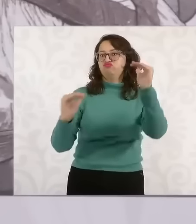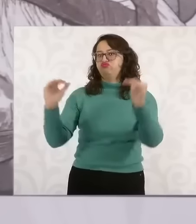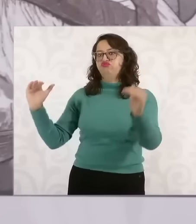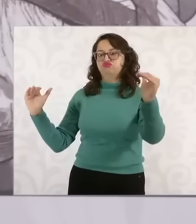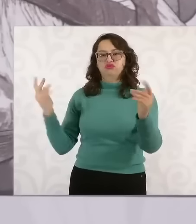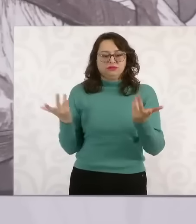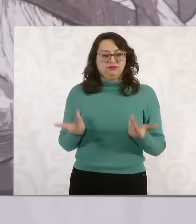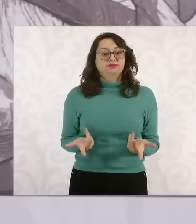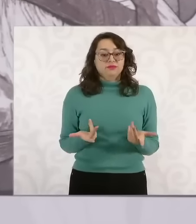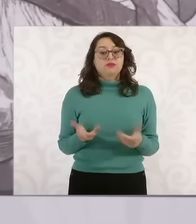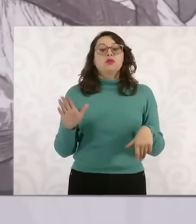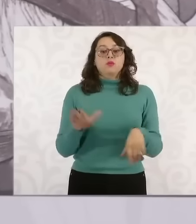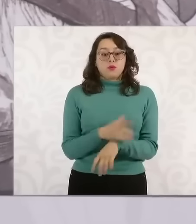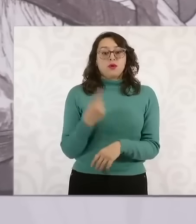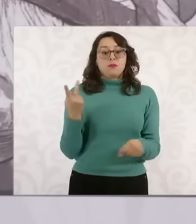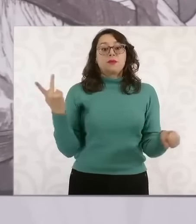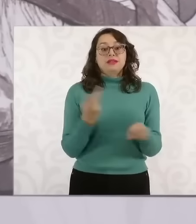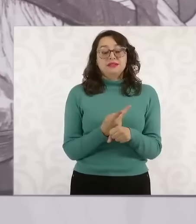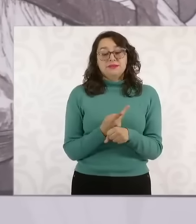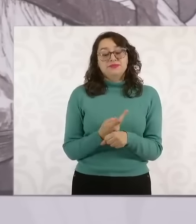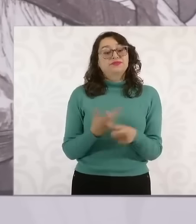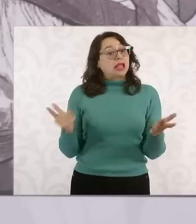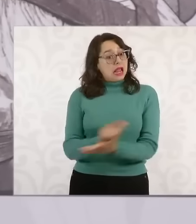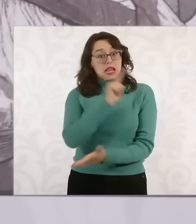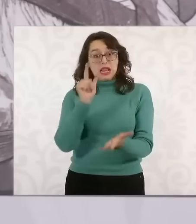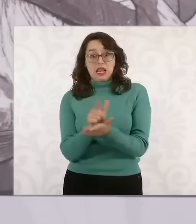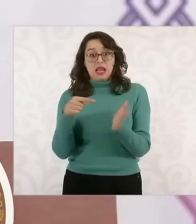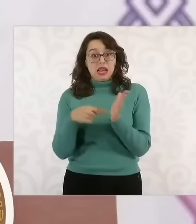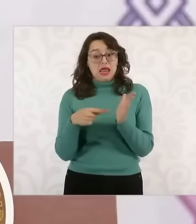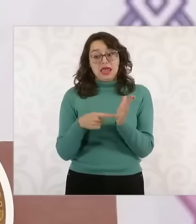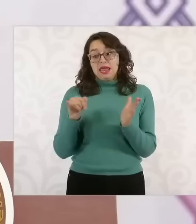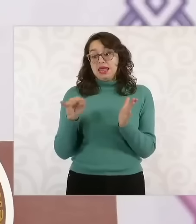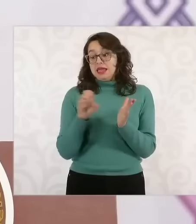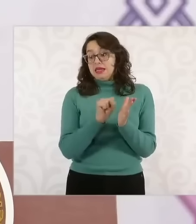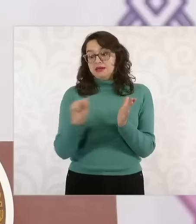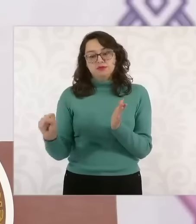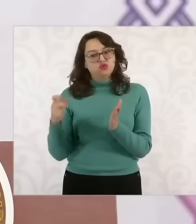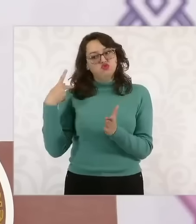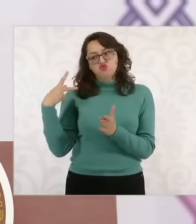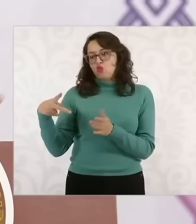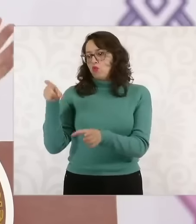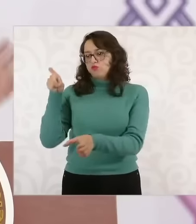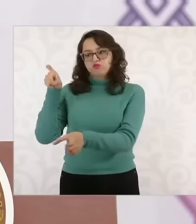qué? por ley el IMS, pues solo puede atender a sus derecho habientes, podría atender a otro si le